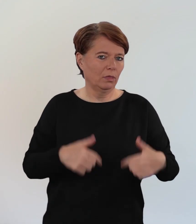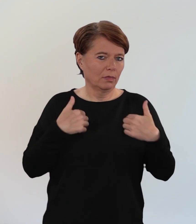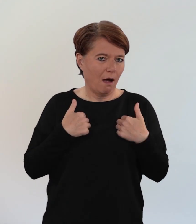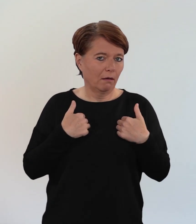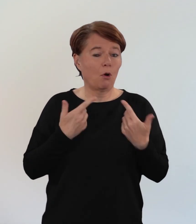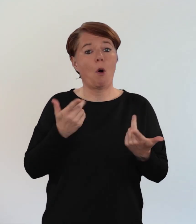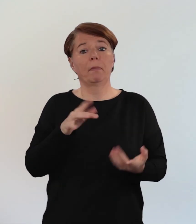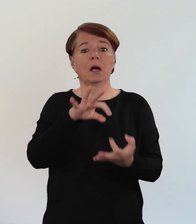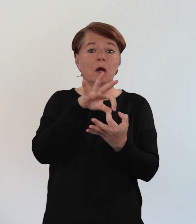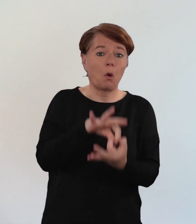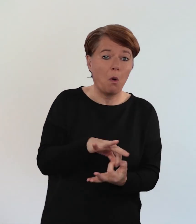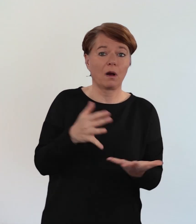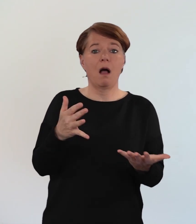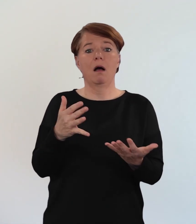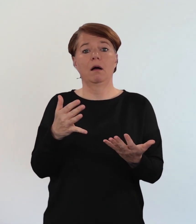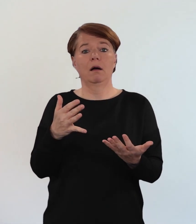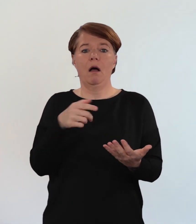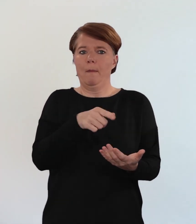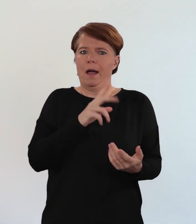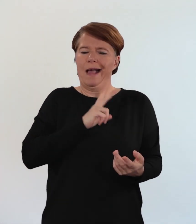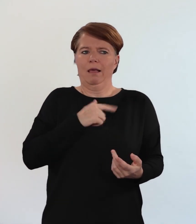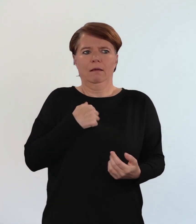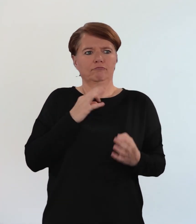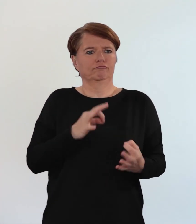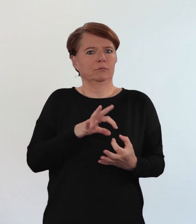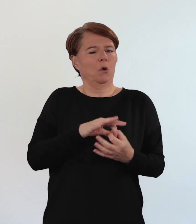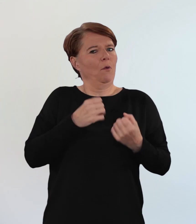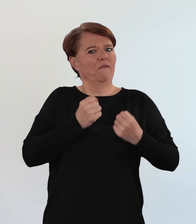sei es im Yoga, wo ich mich nicht so frei gefühlt habe,